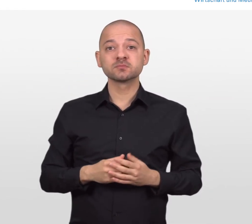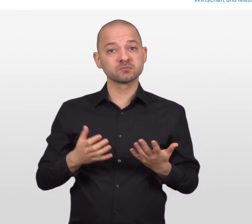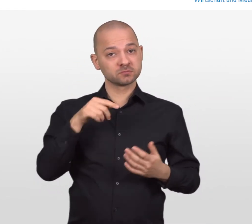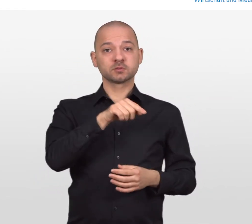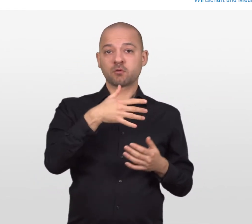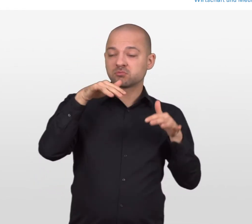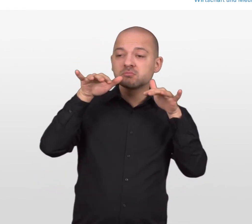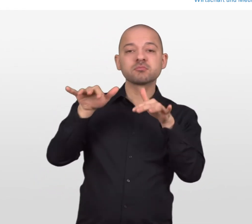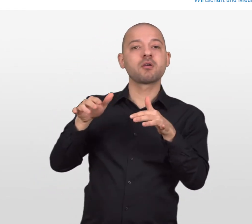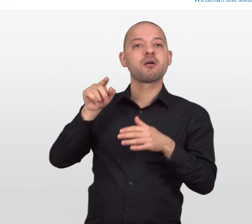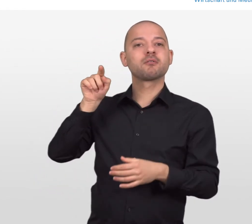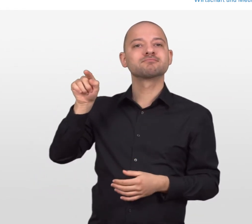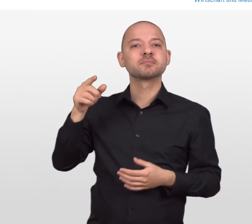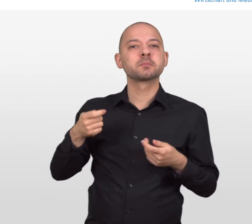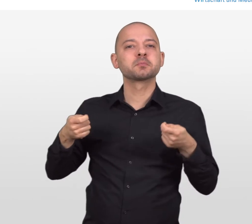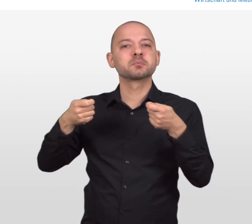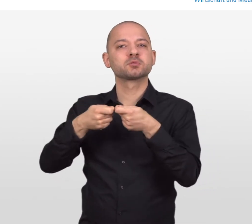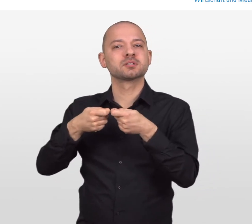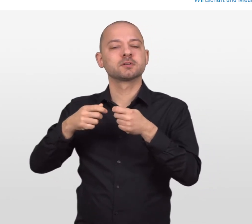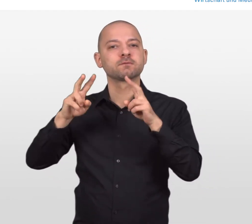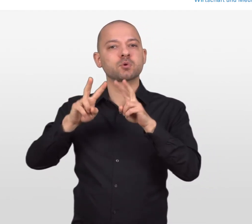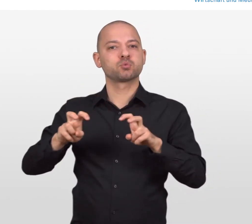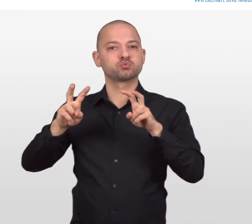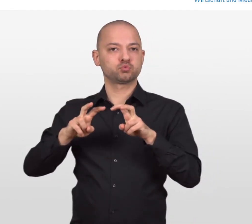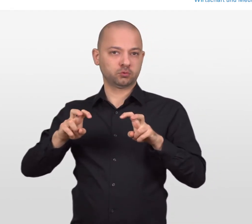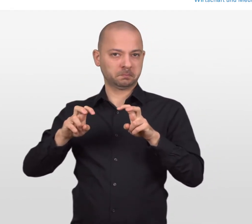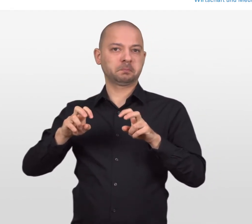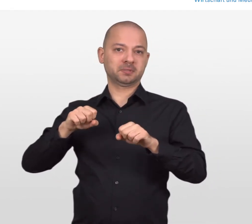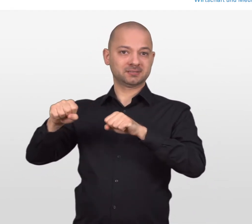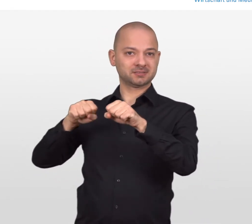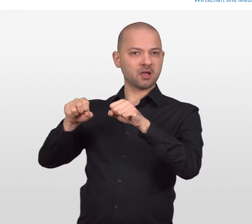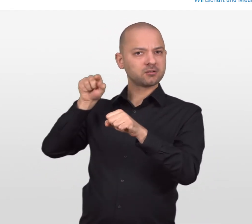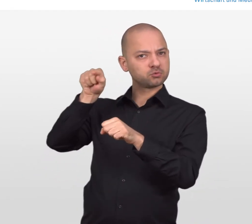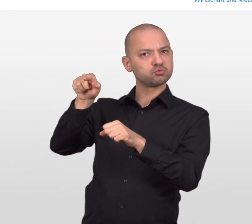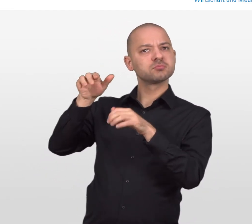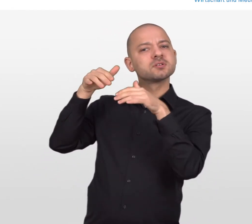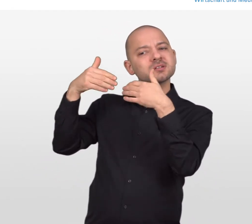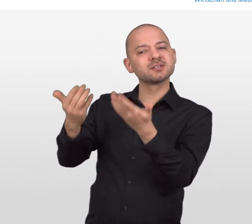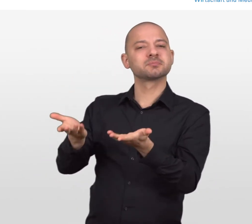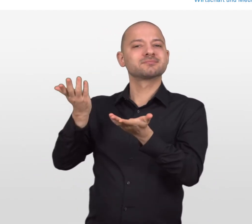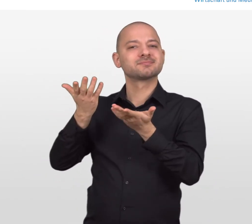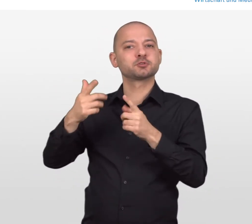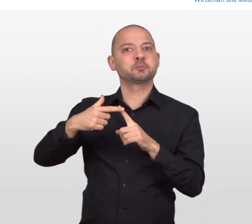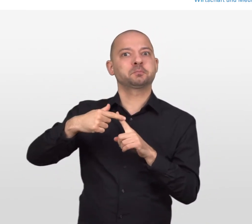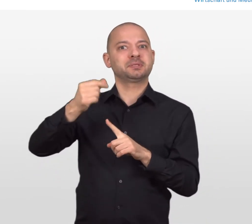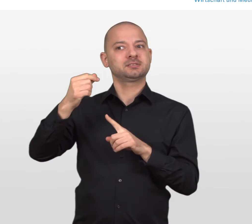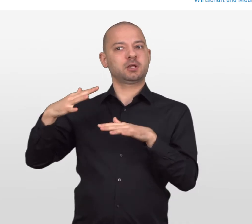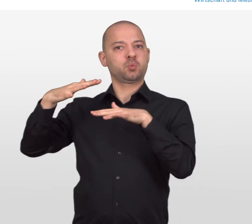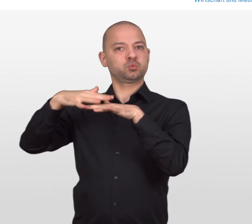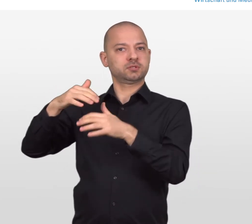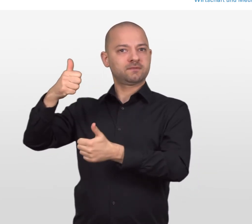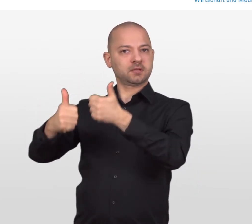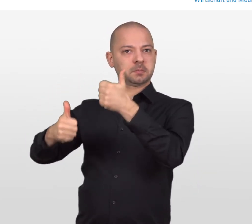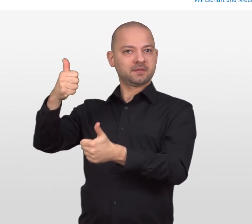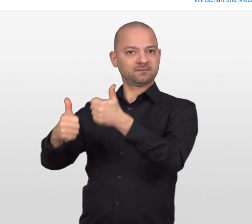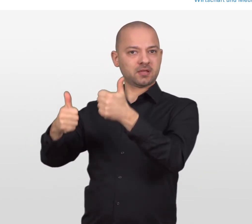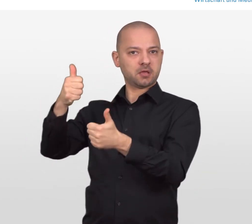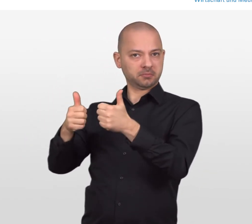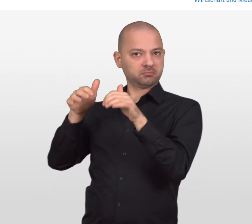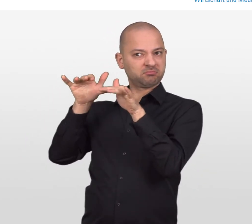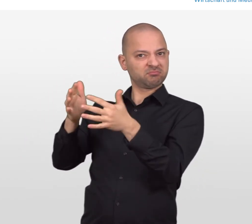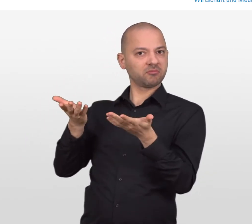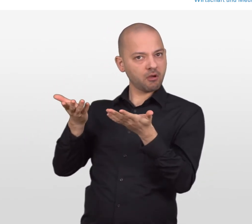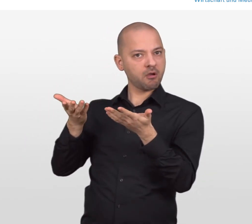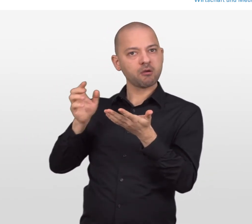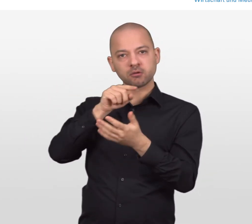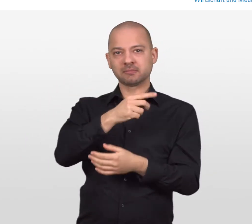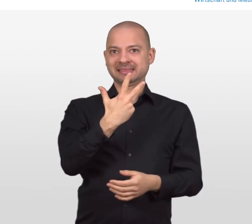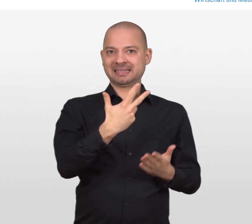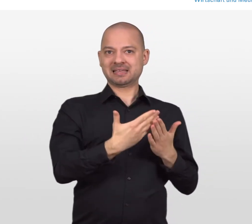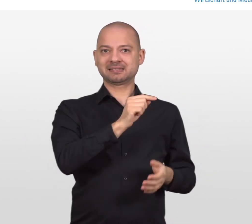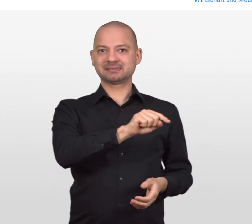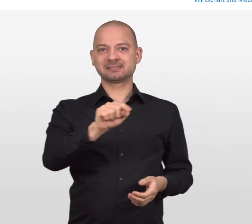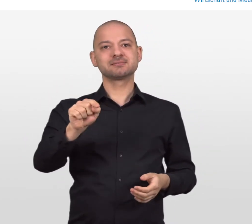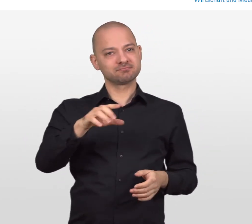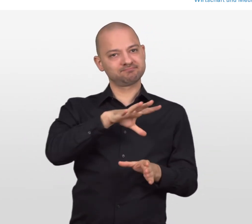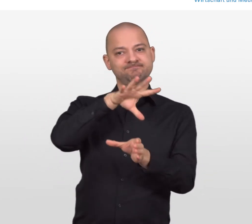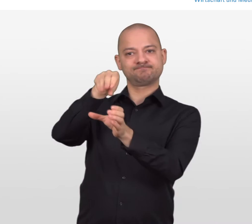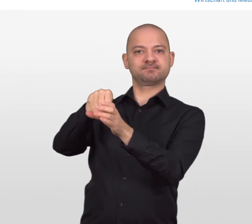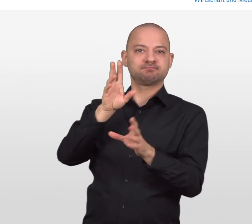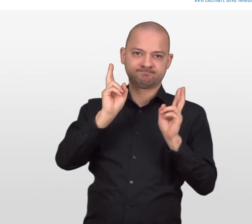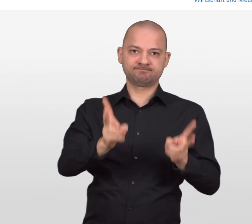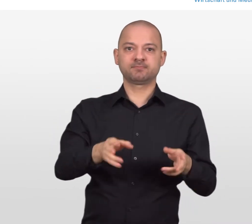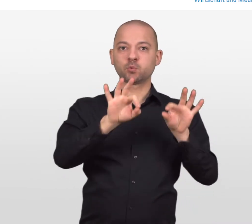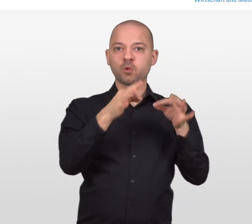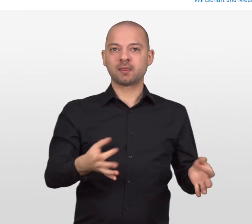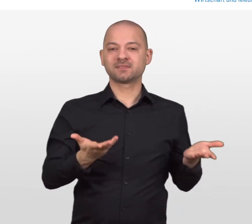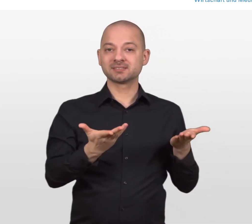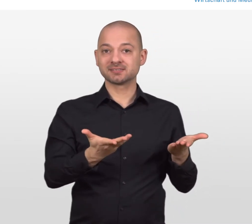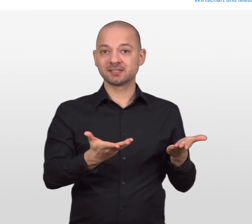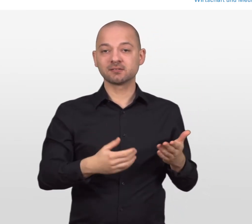und sich im Spitzencluster-Wettbewerb des Bundesforschungsministeriums qualifiziert.